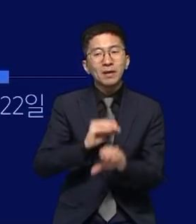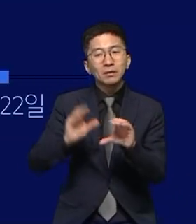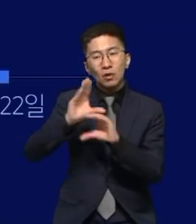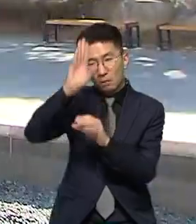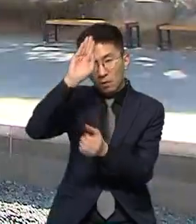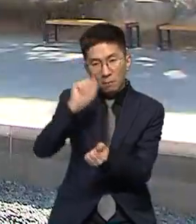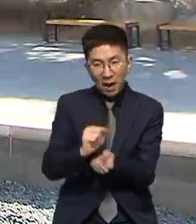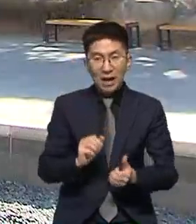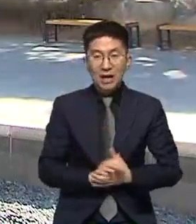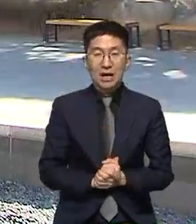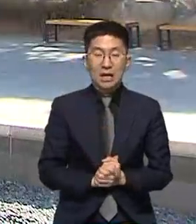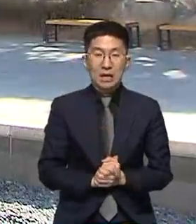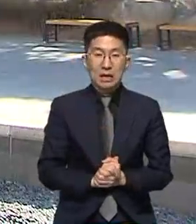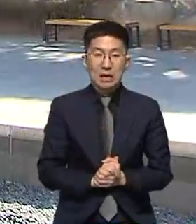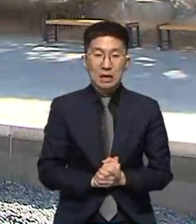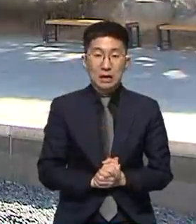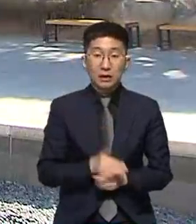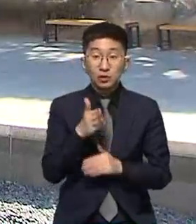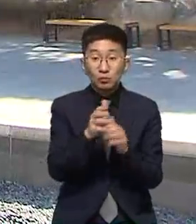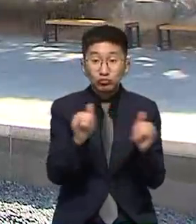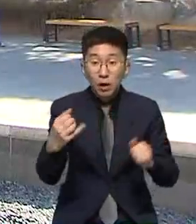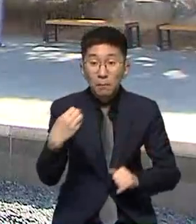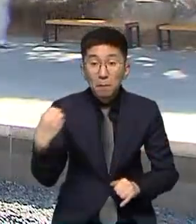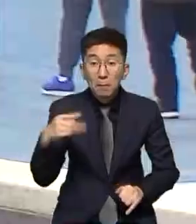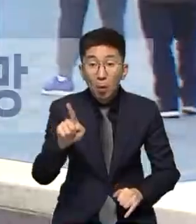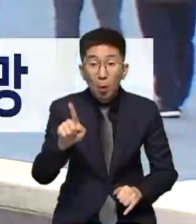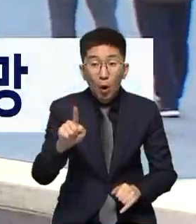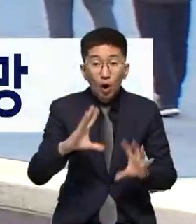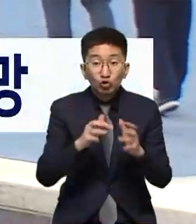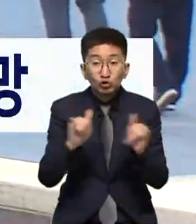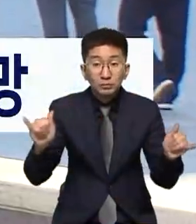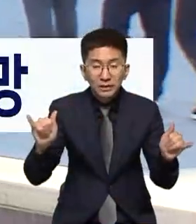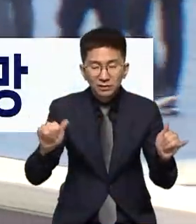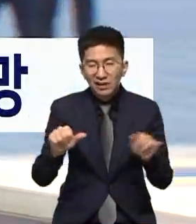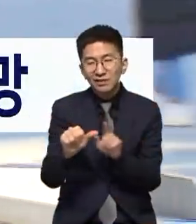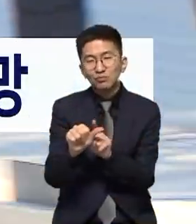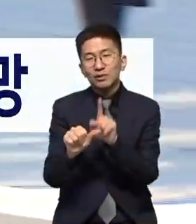일부 전문가들은 국민 5명 중 1명이 감염된 만큼 유행이 꺾이는 기준을